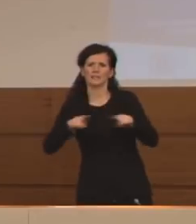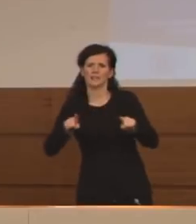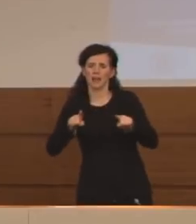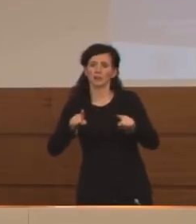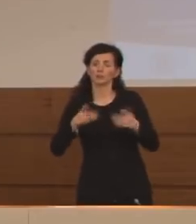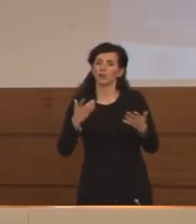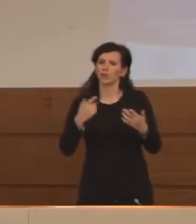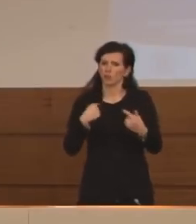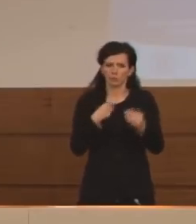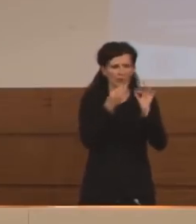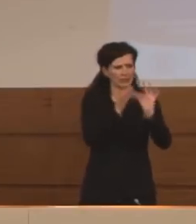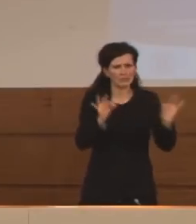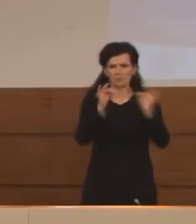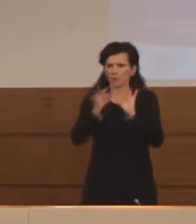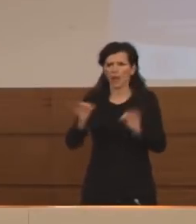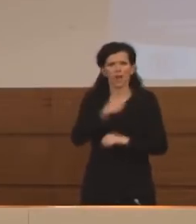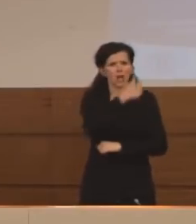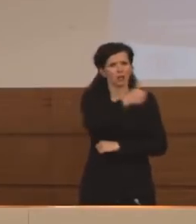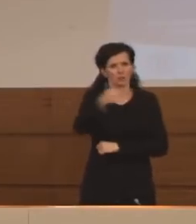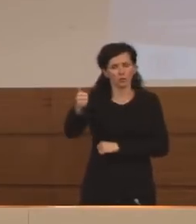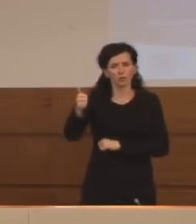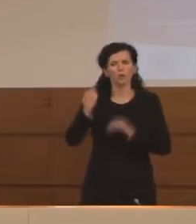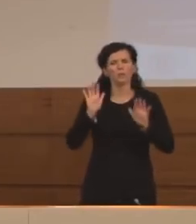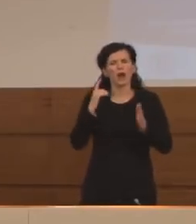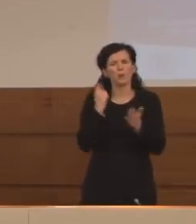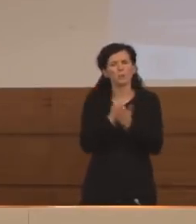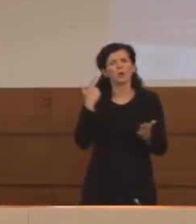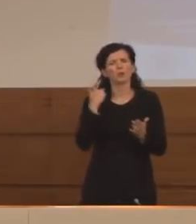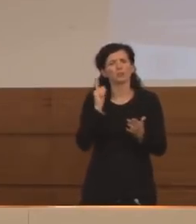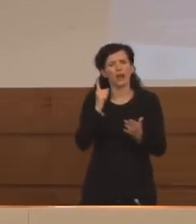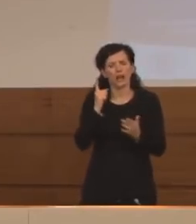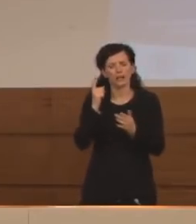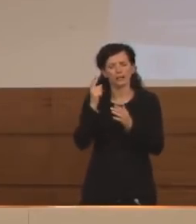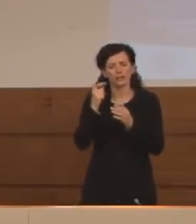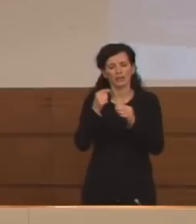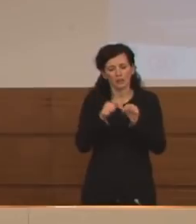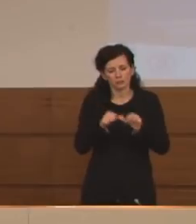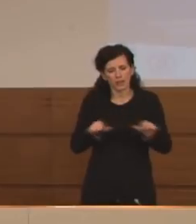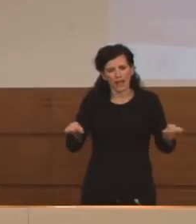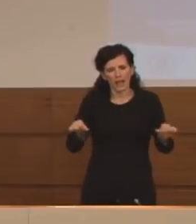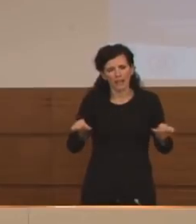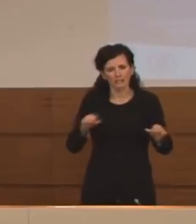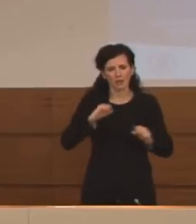che però ci sia un fondamento unico nel comportamento da tenere.